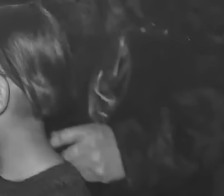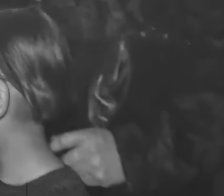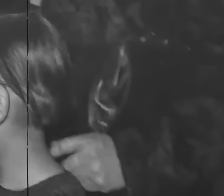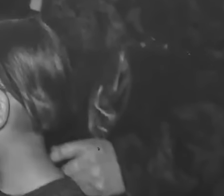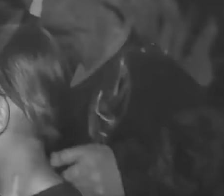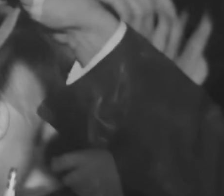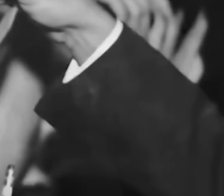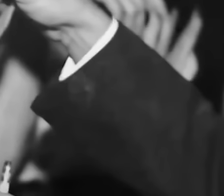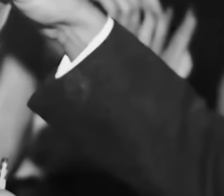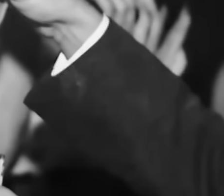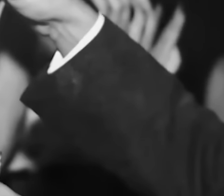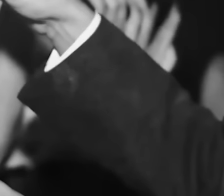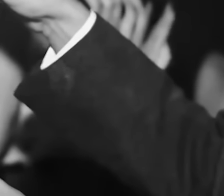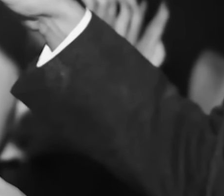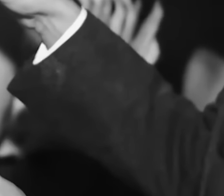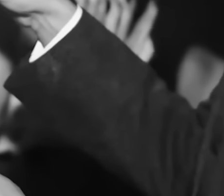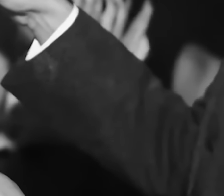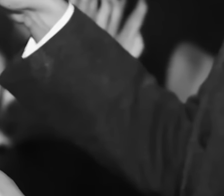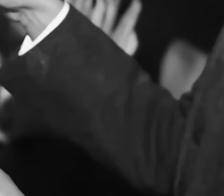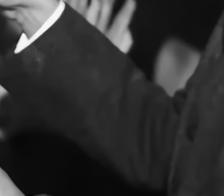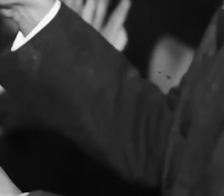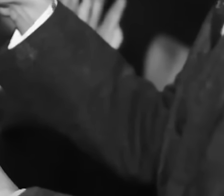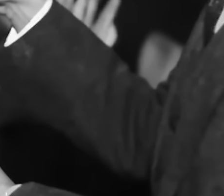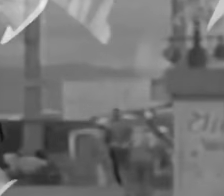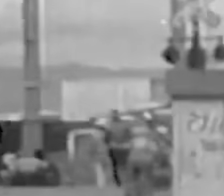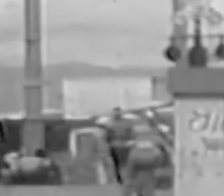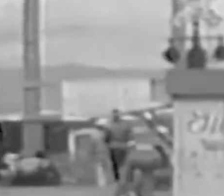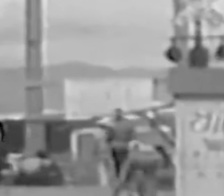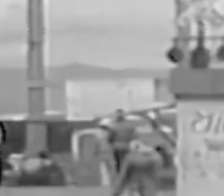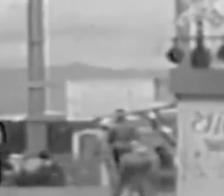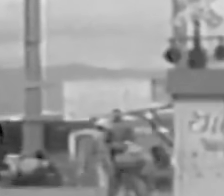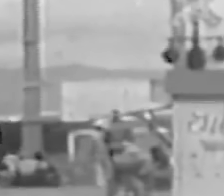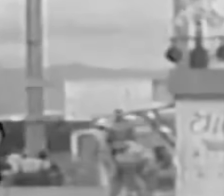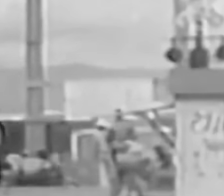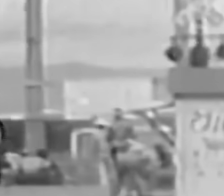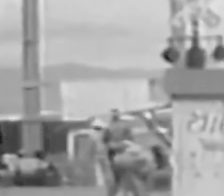vías de comunicación y todos los demás muebles de la industria petrolera.